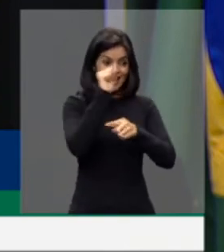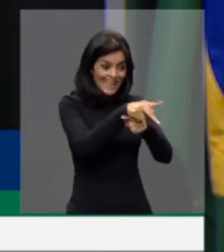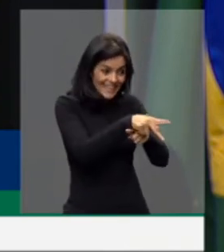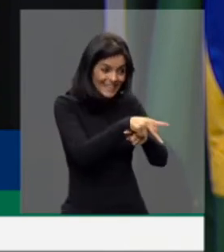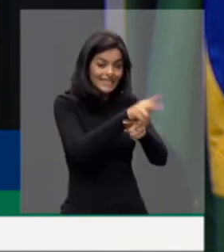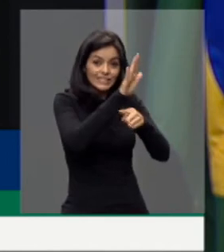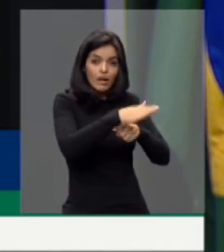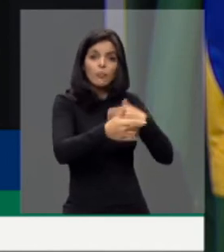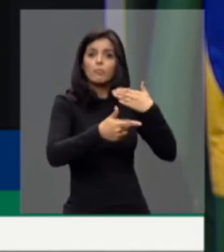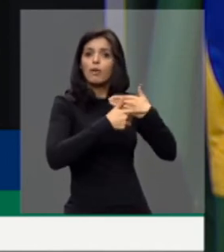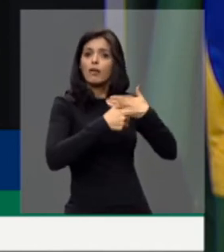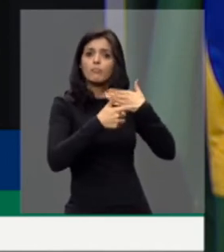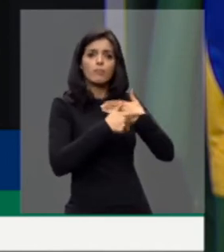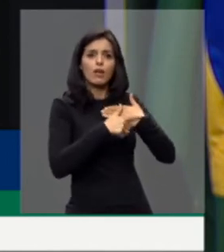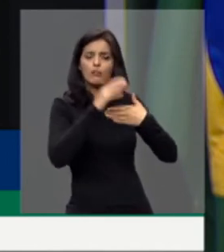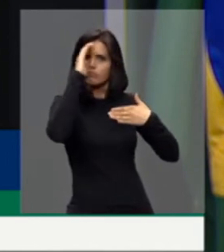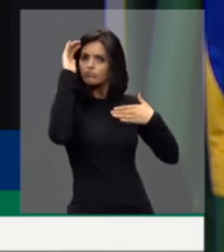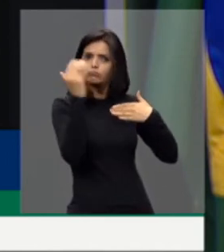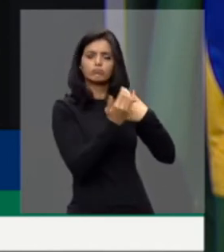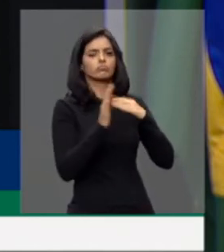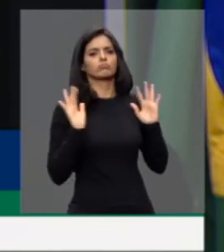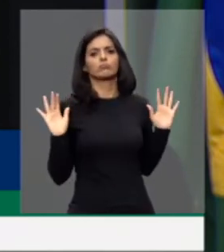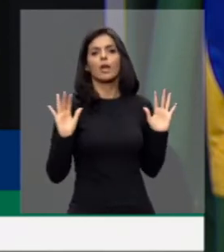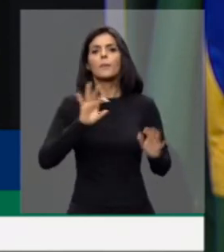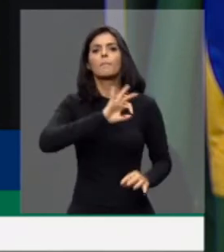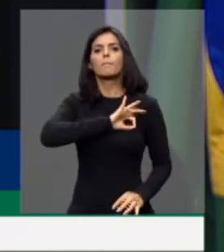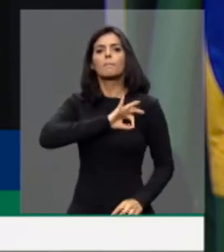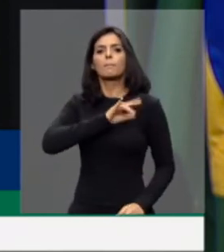INSCRIÇÃO , COMO EU FIZ HÁ 39 ANOS ATRÁS, MAS DEPOIS QUE ENTRA TEM QUE CUMPRIR O SEU